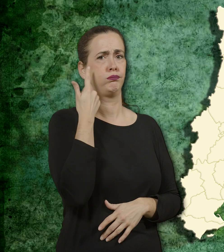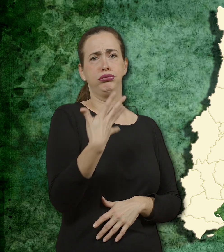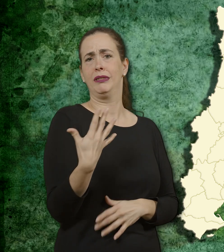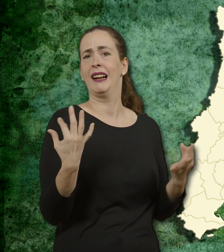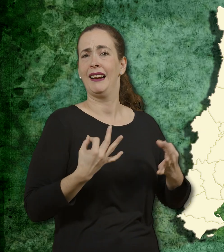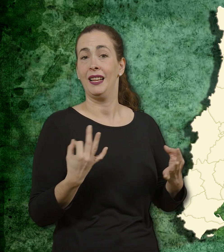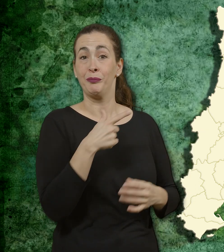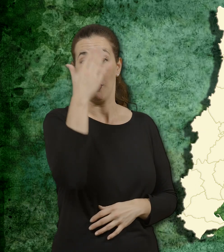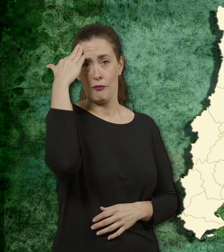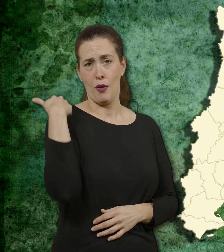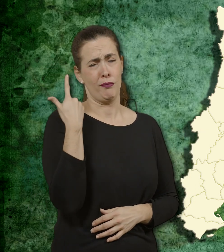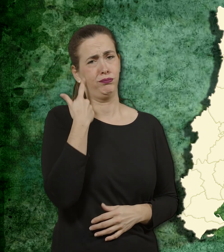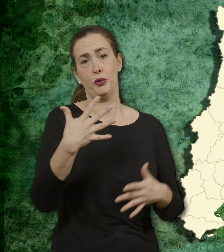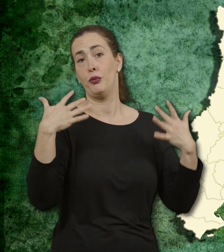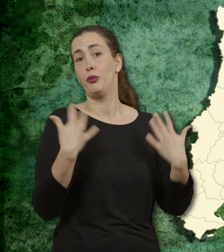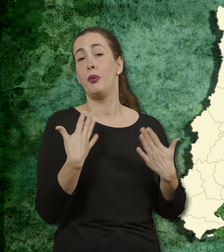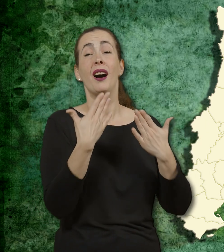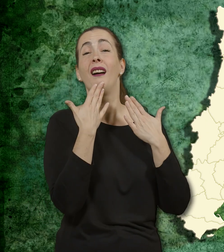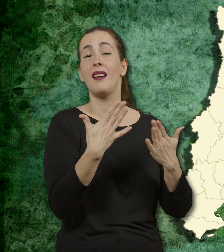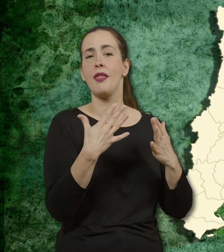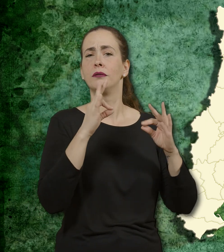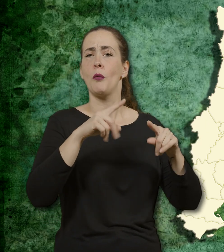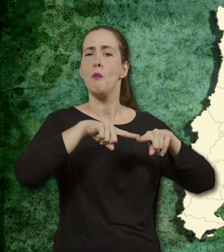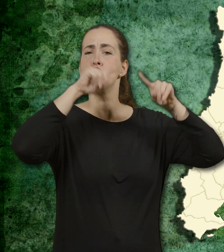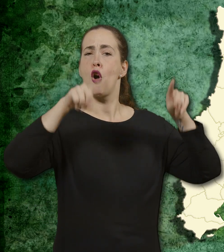Destacat: Conegut pel rellançament del Monestir de Sant Benet